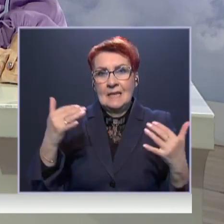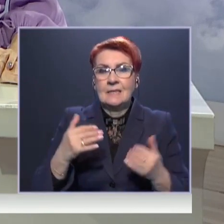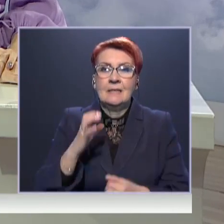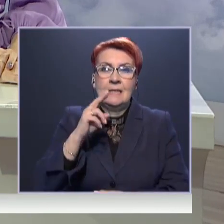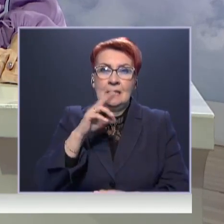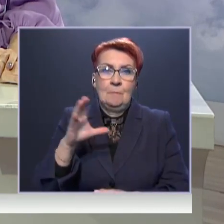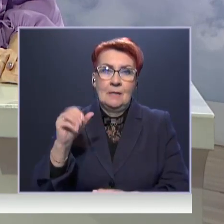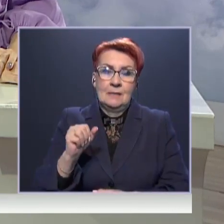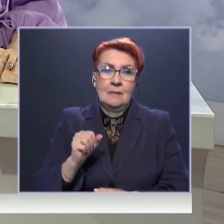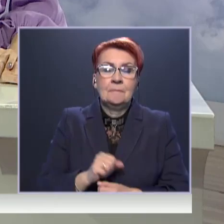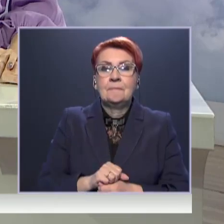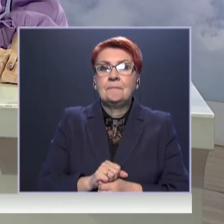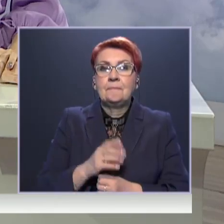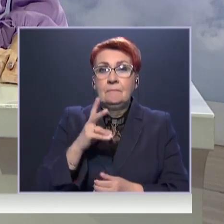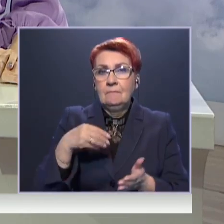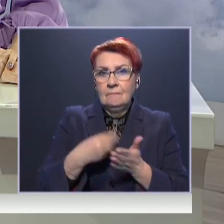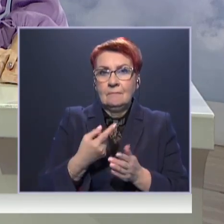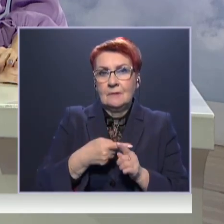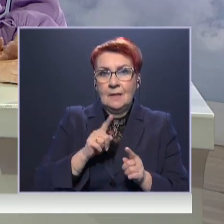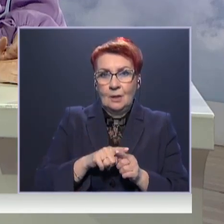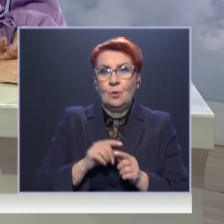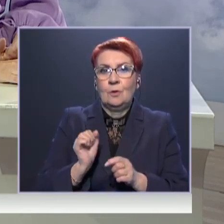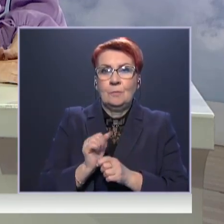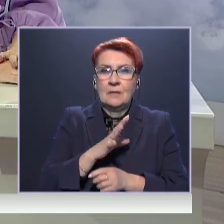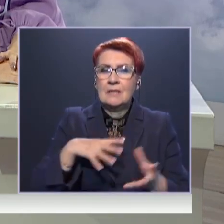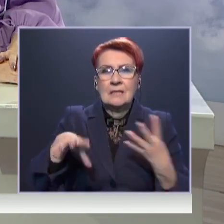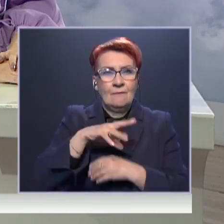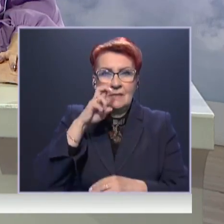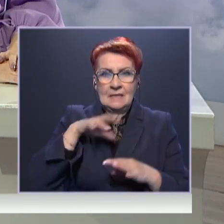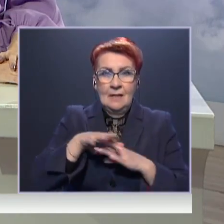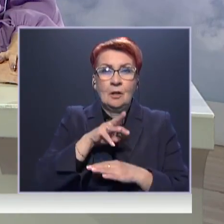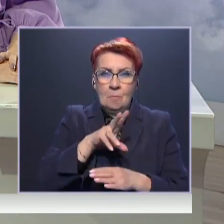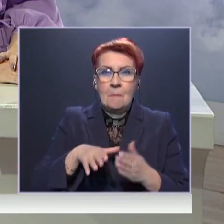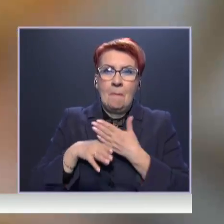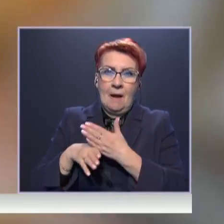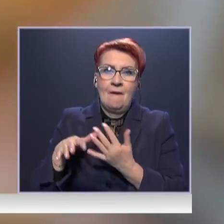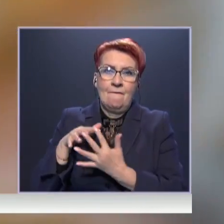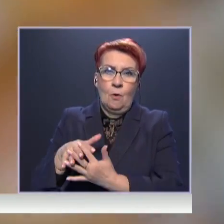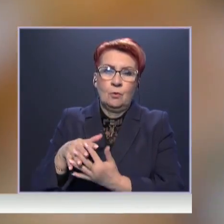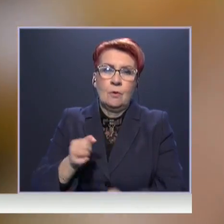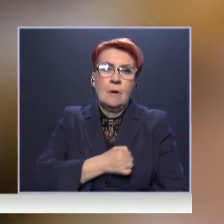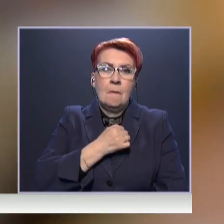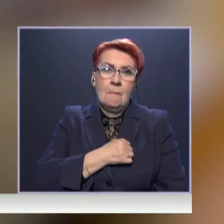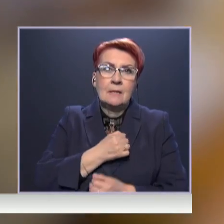военной операции А на средства которые присылают со всей страны мы помогаем фронту бойцы из еленовки благодарят